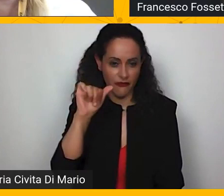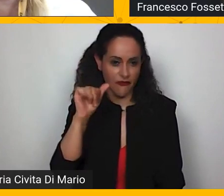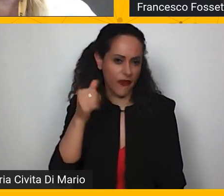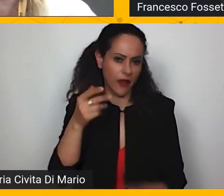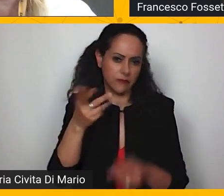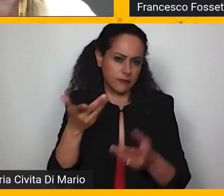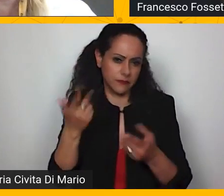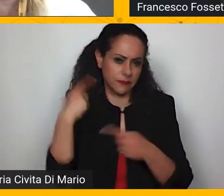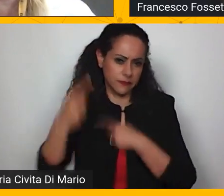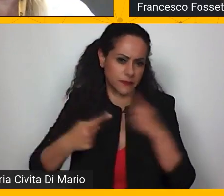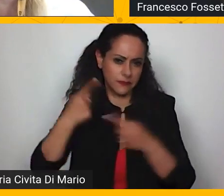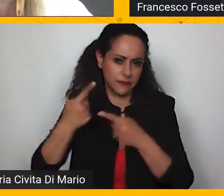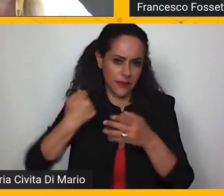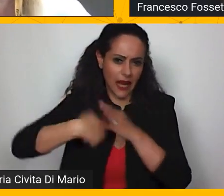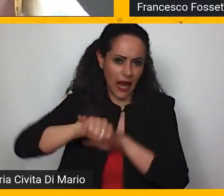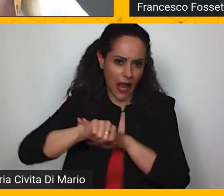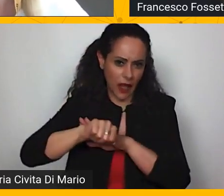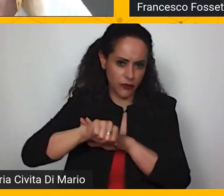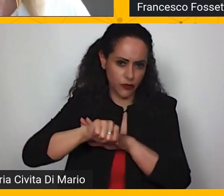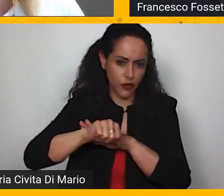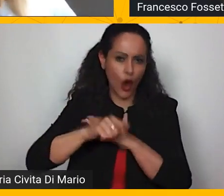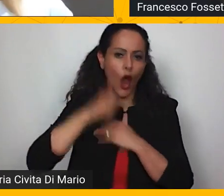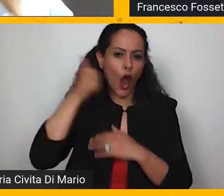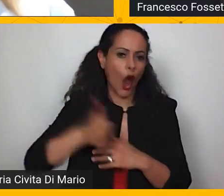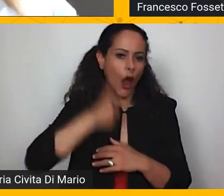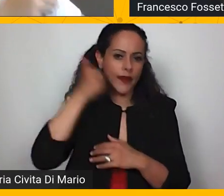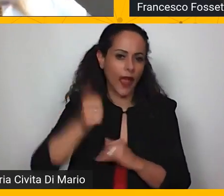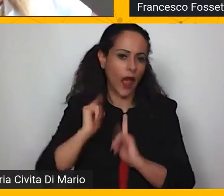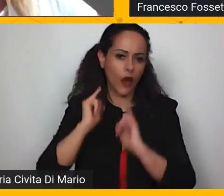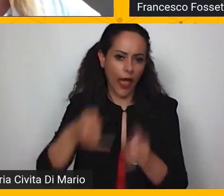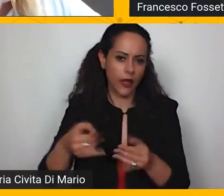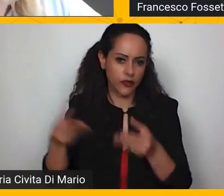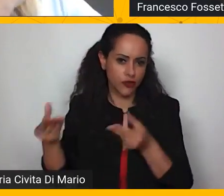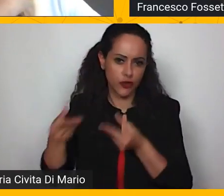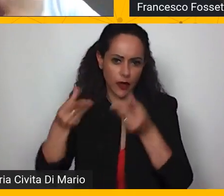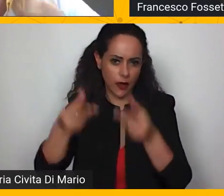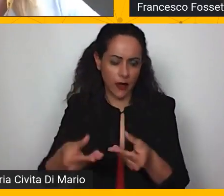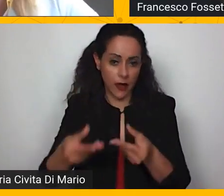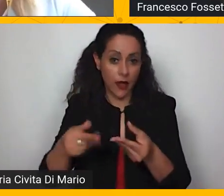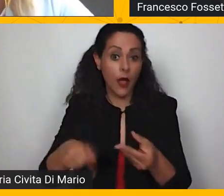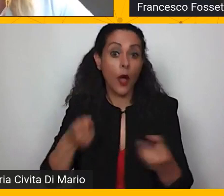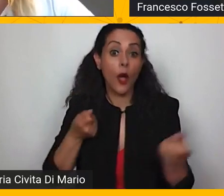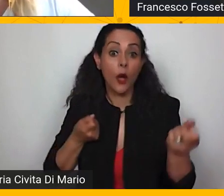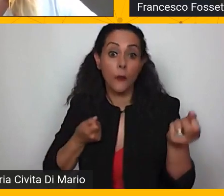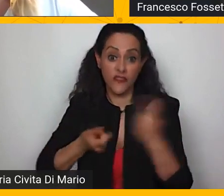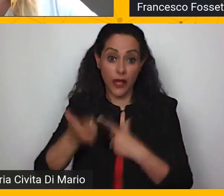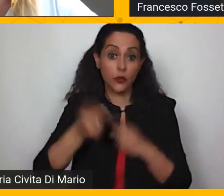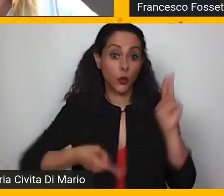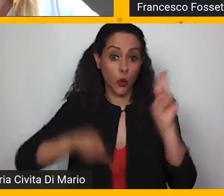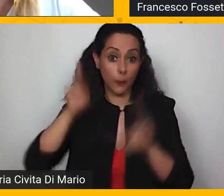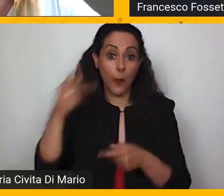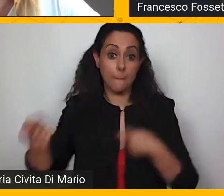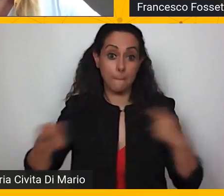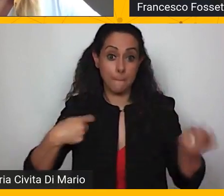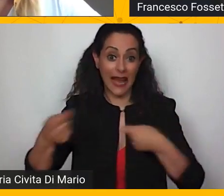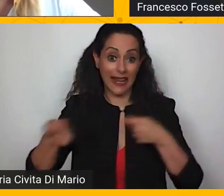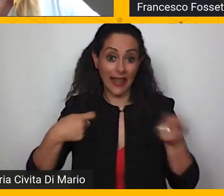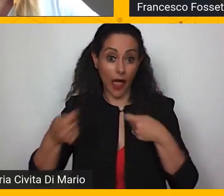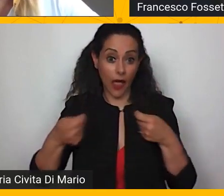il classico gioco di calcio esce un'edizione eh all'anno, è il gioco di calcio più venduto